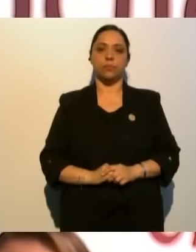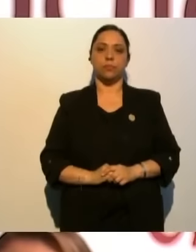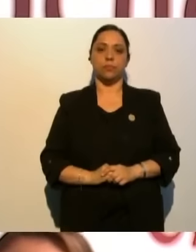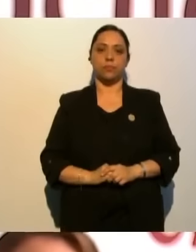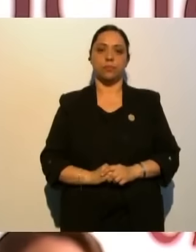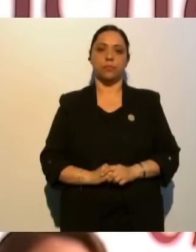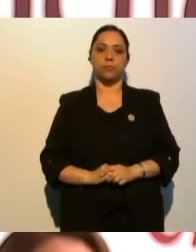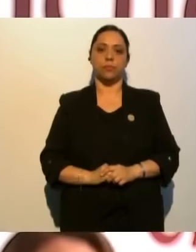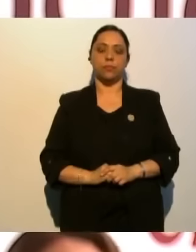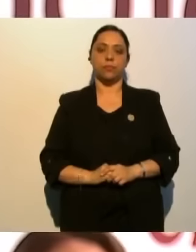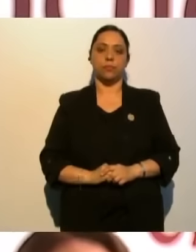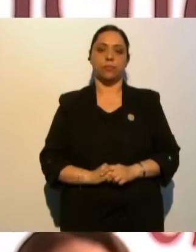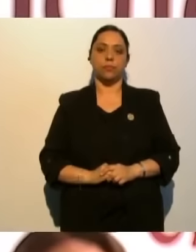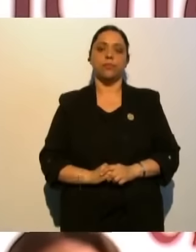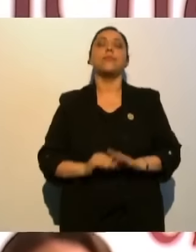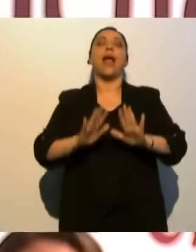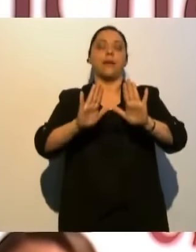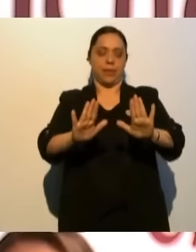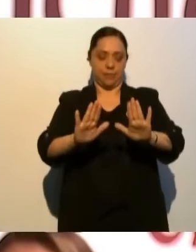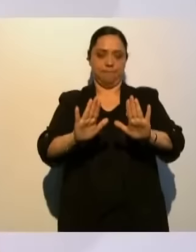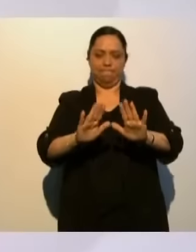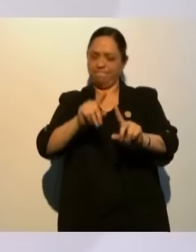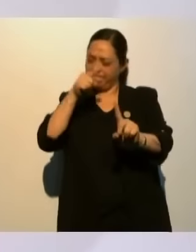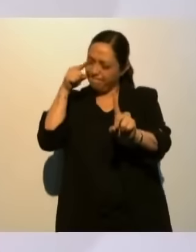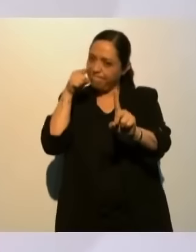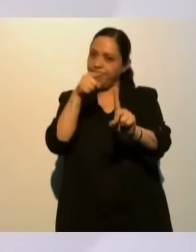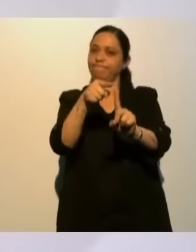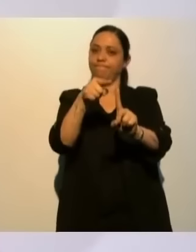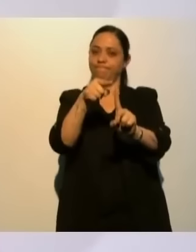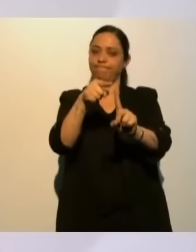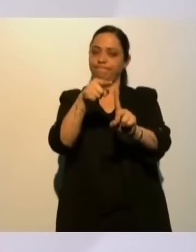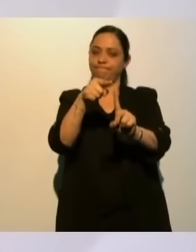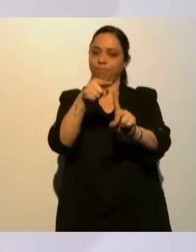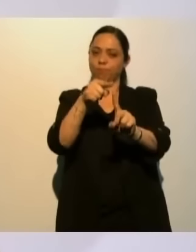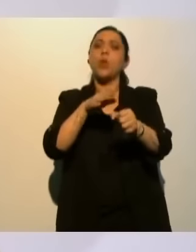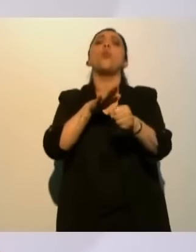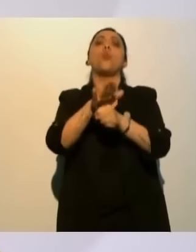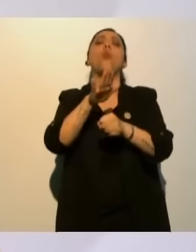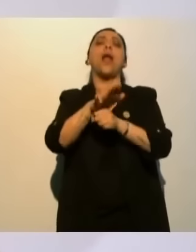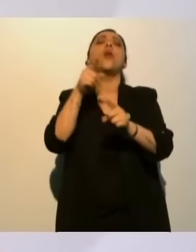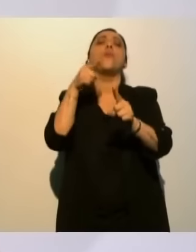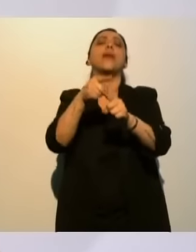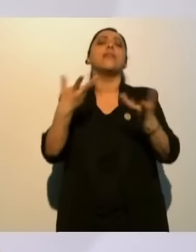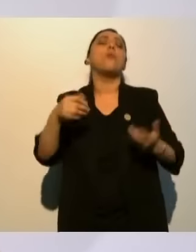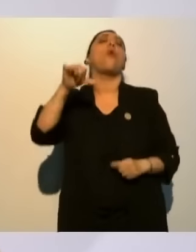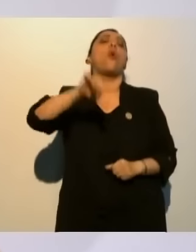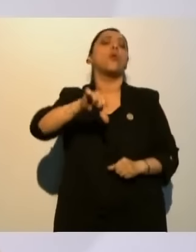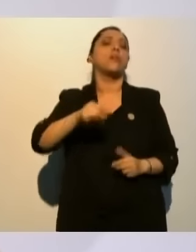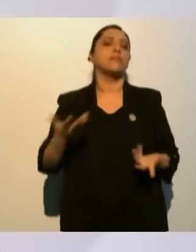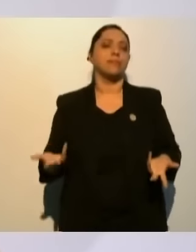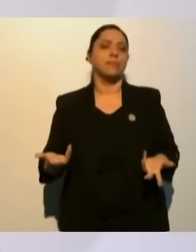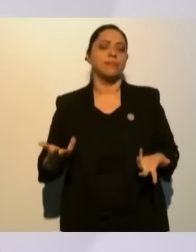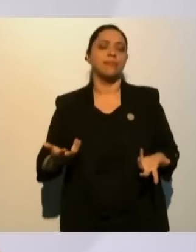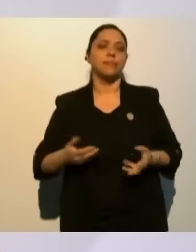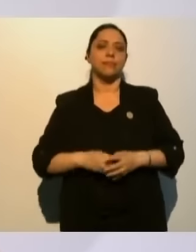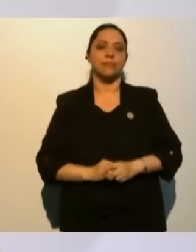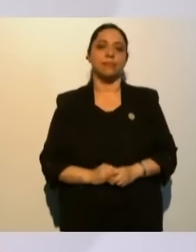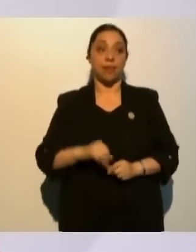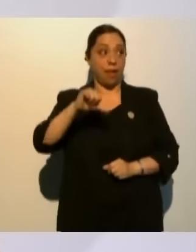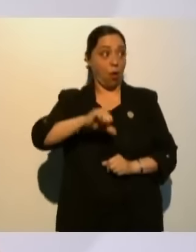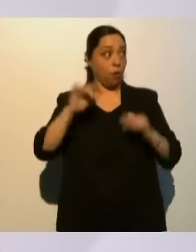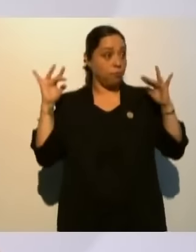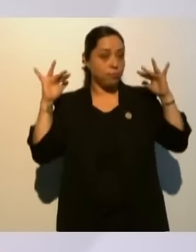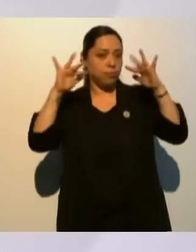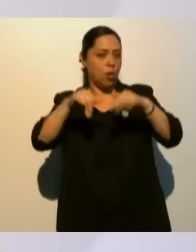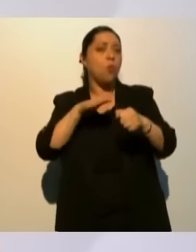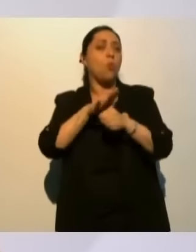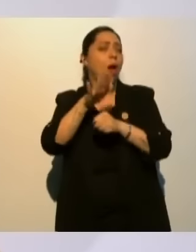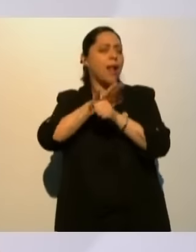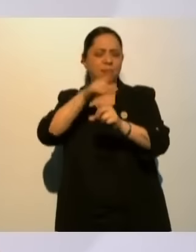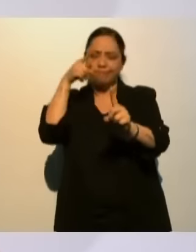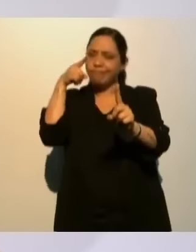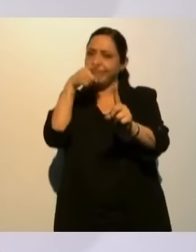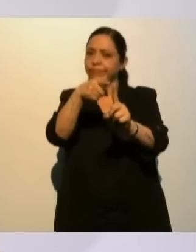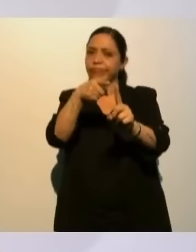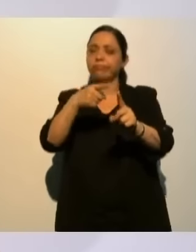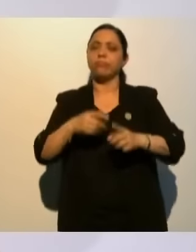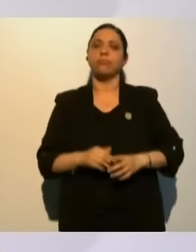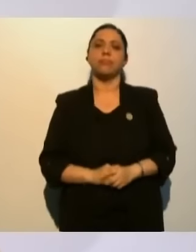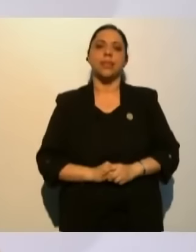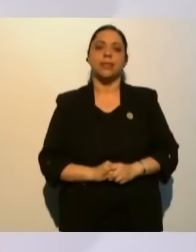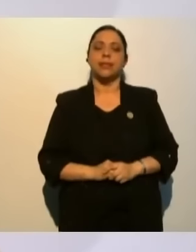ahora en concreto Cuál es el objetivo del día de hoy de este encuentro que tenemos son varios